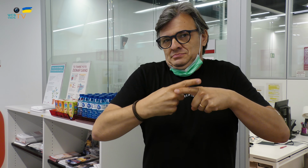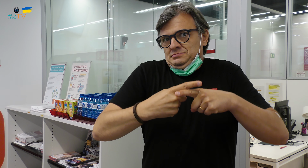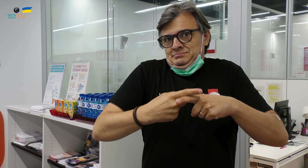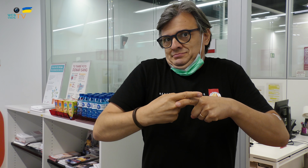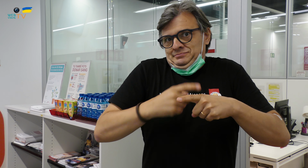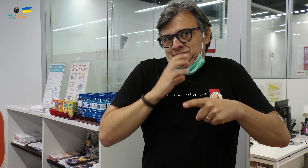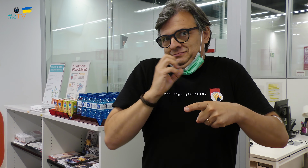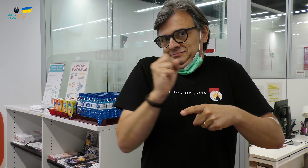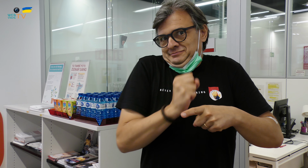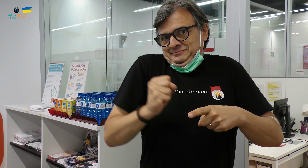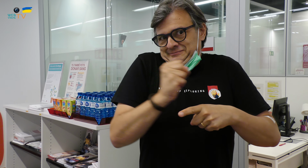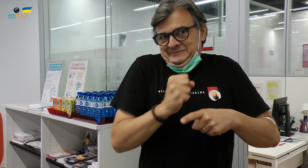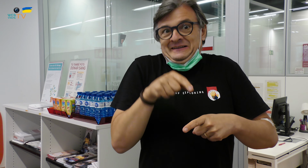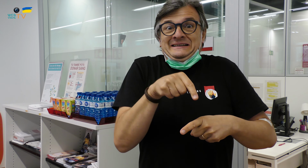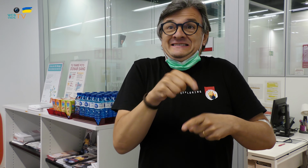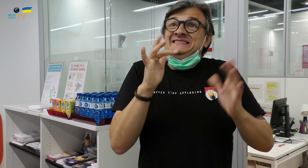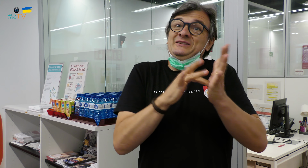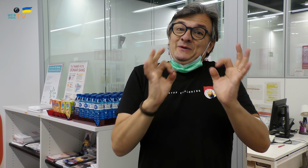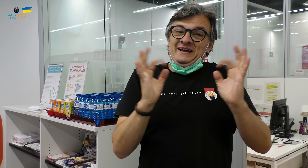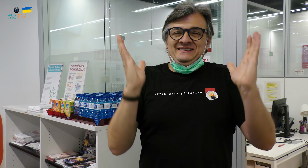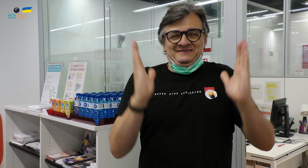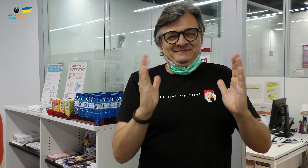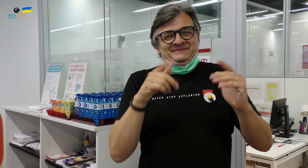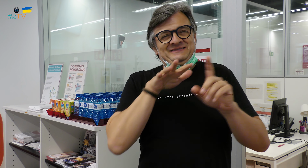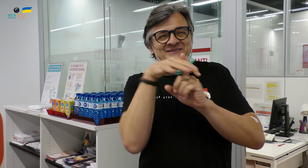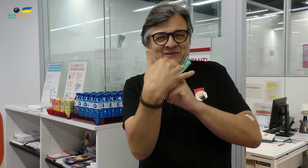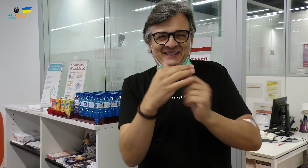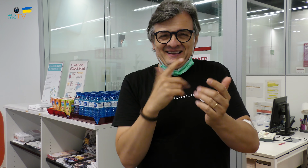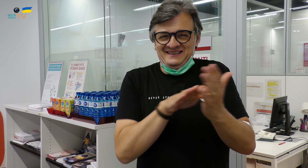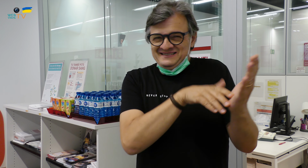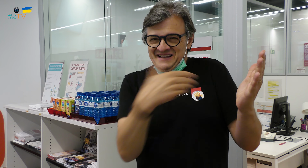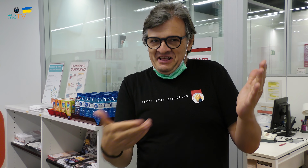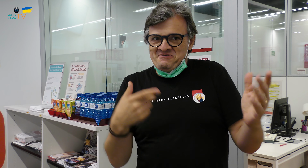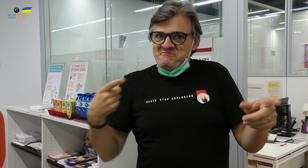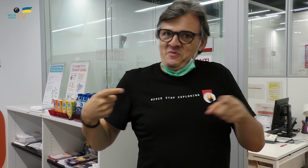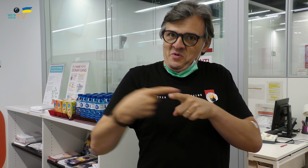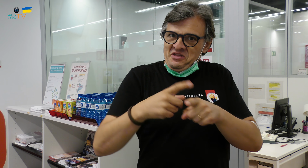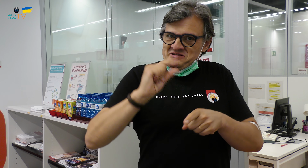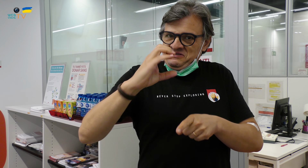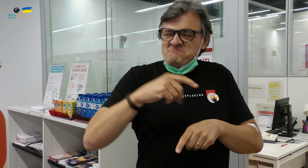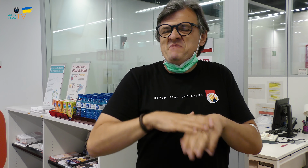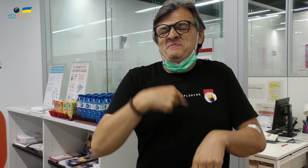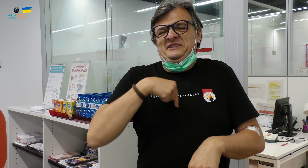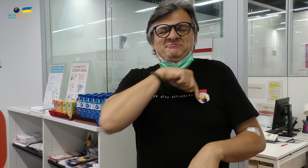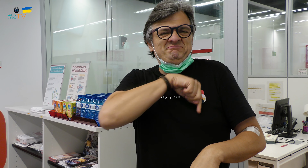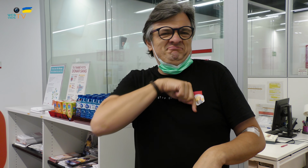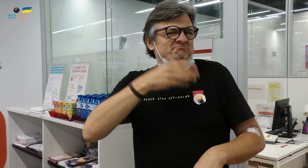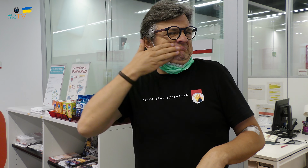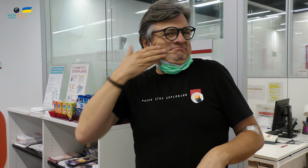Molt bona coincidència. Per mi és un orgull que coincideixin els dies, he vingut a donar sang